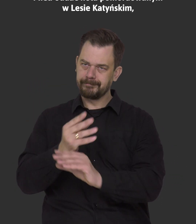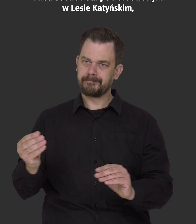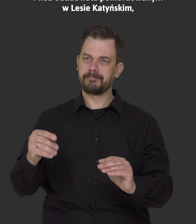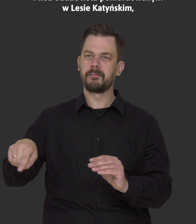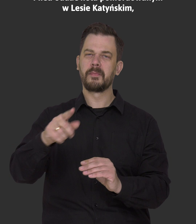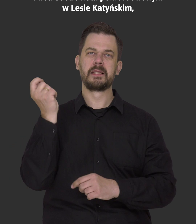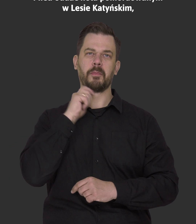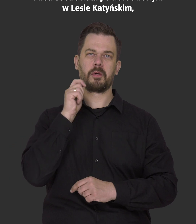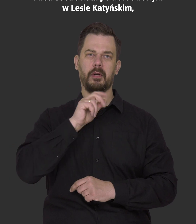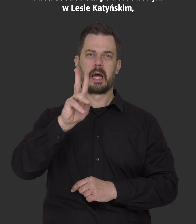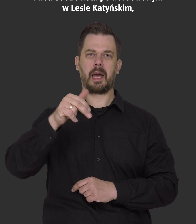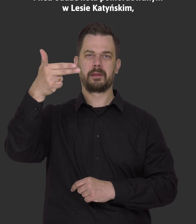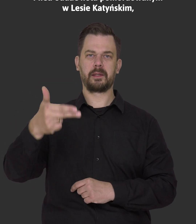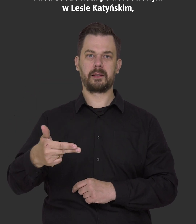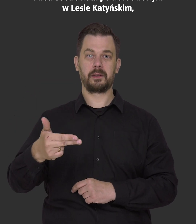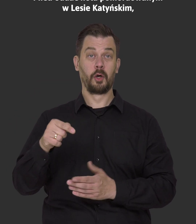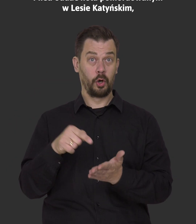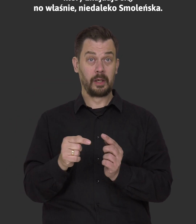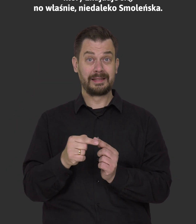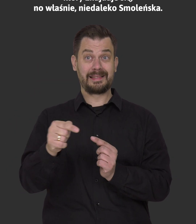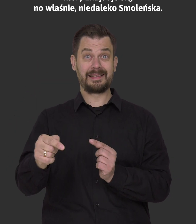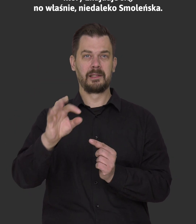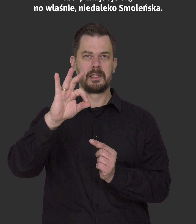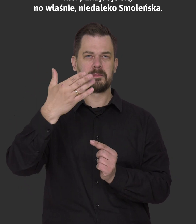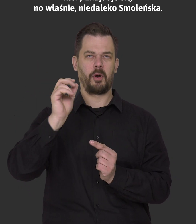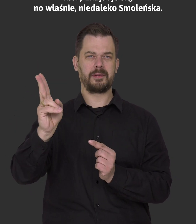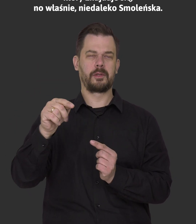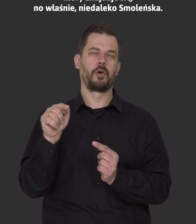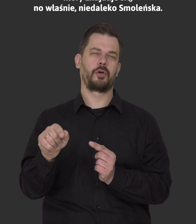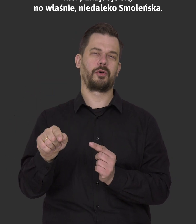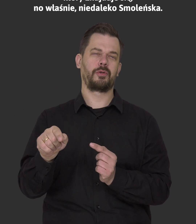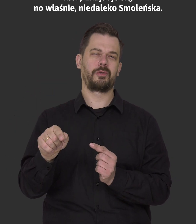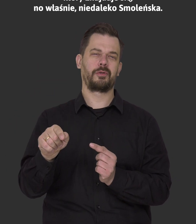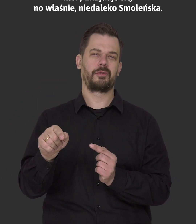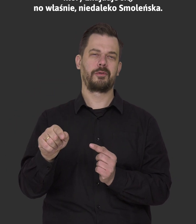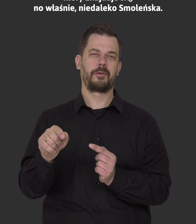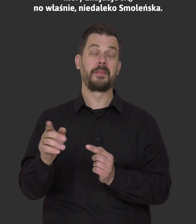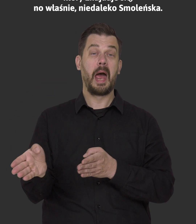Mieli oddać hołd pomordowanym w Lesie Katyńskim, który znajduje się, no właśnie, niedaleko Smoleńska.